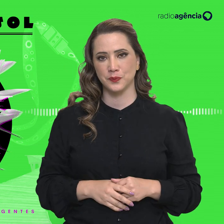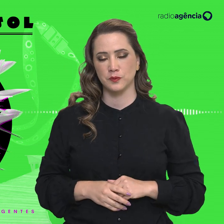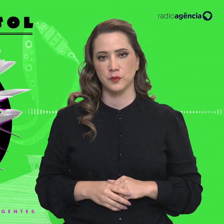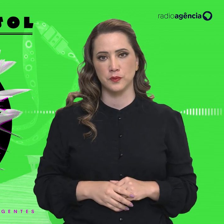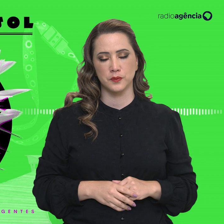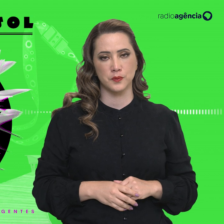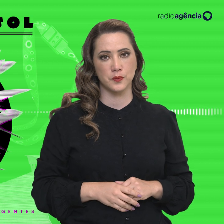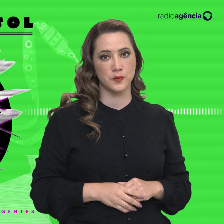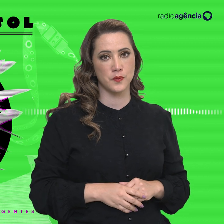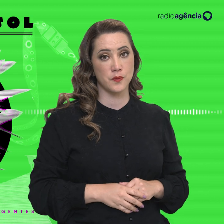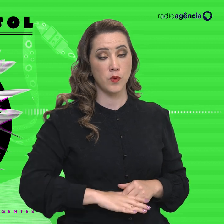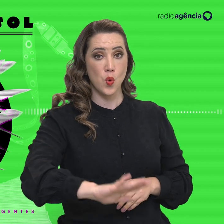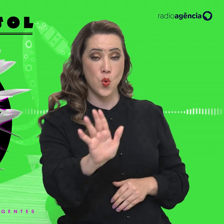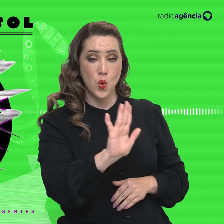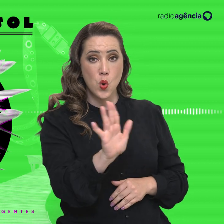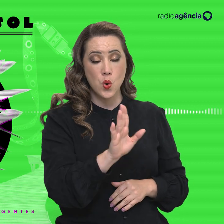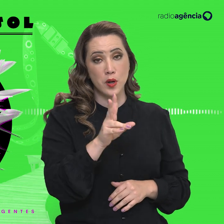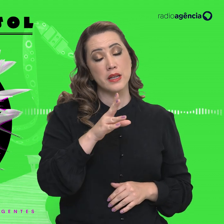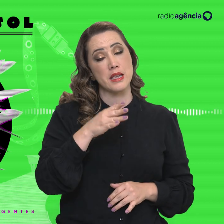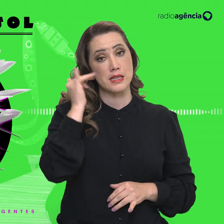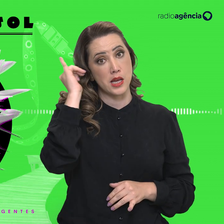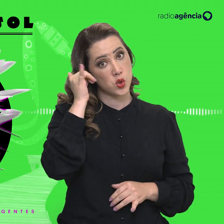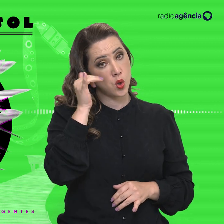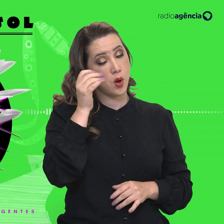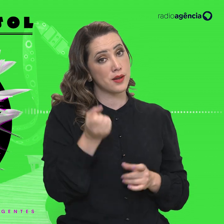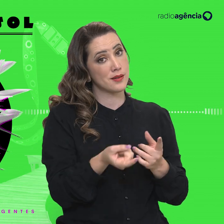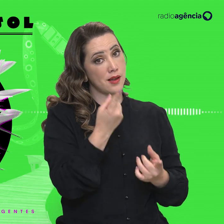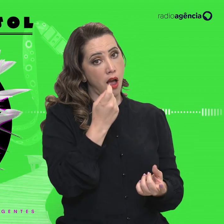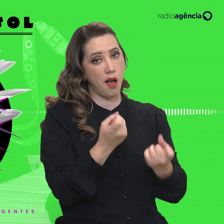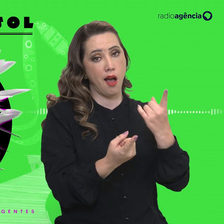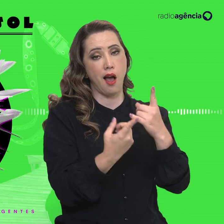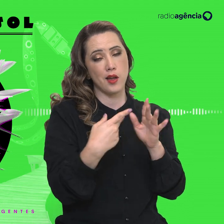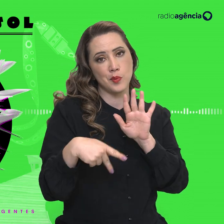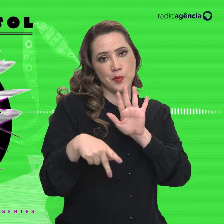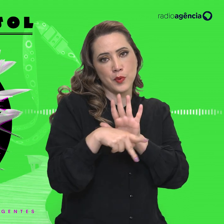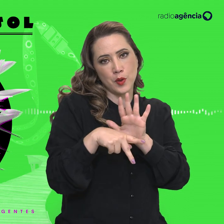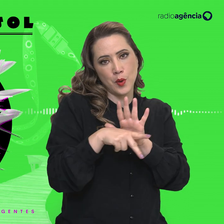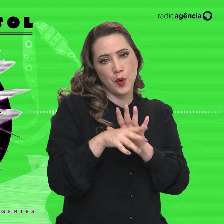[Leyberson] Oi. Este é o Histórias Raras, um podcast original da Radioagência Nacional.